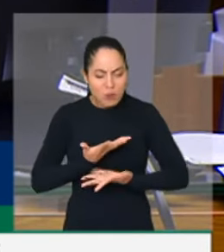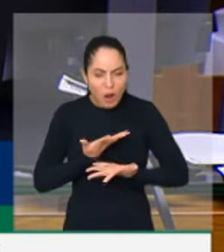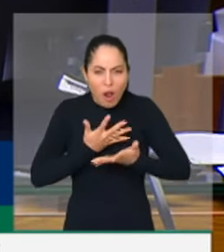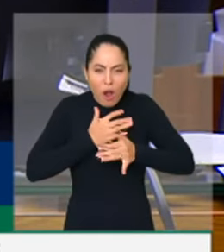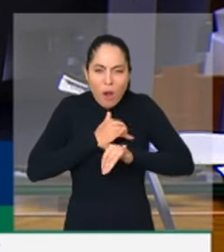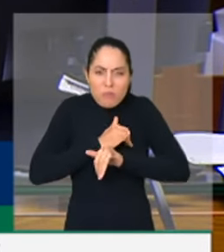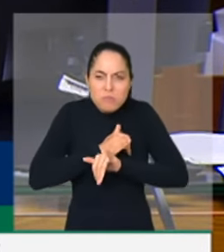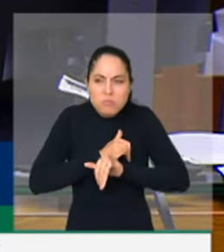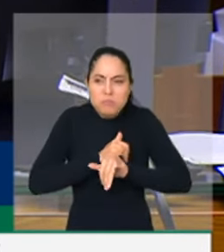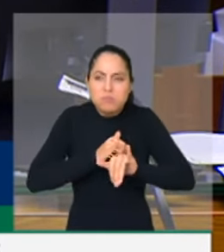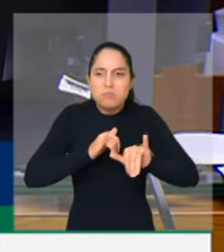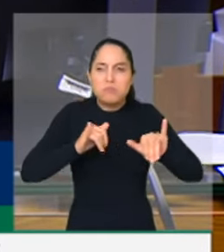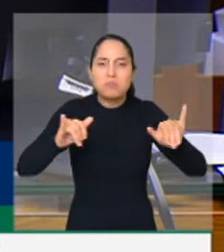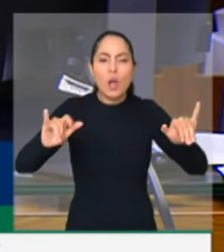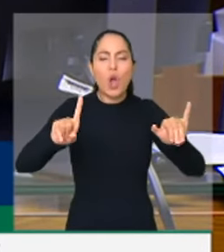PARLAMENTARES HOMENS E MULHERES DESTA CASA FAÇAM O